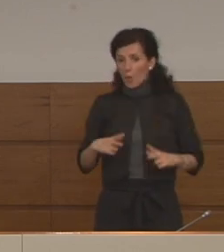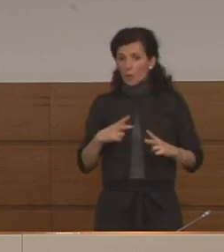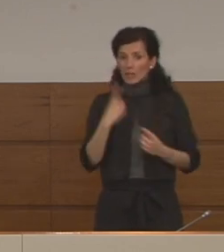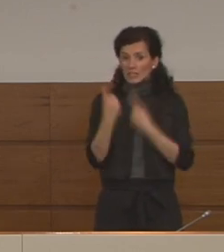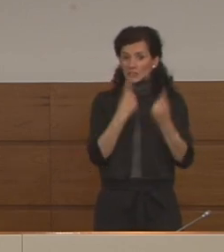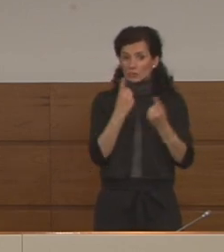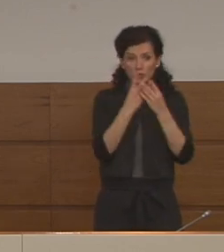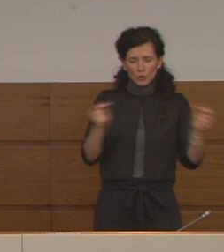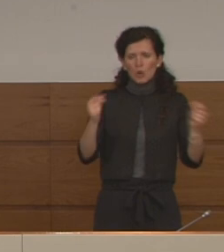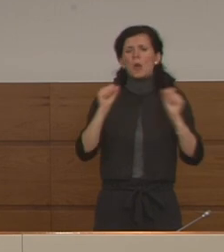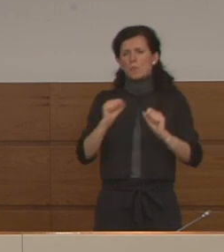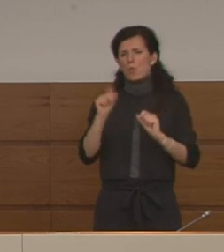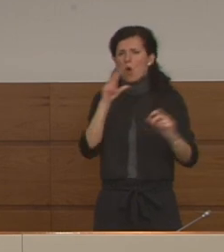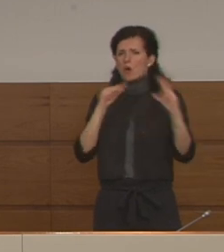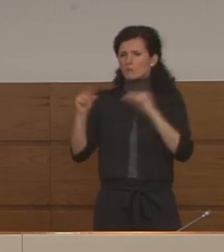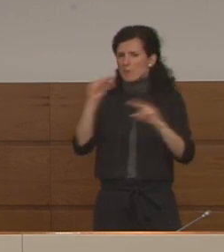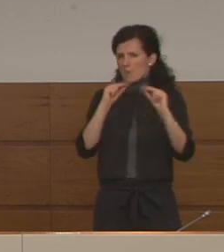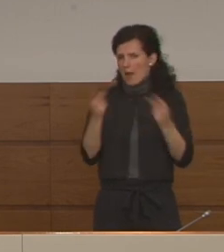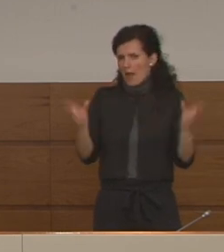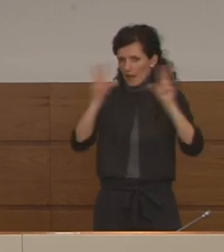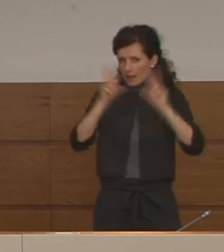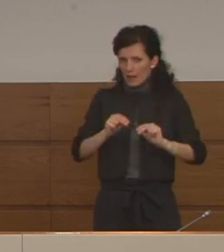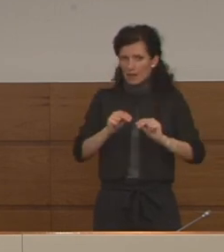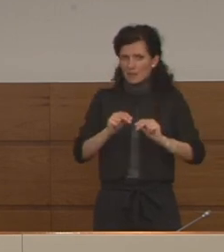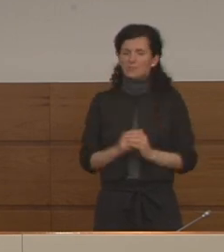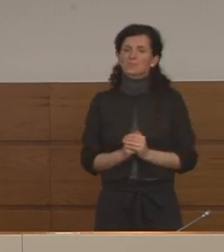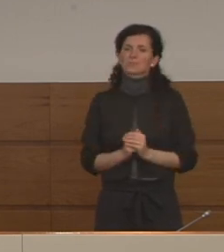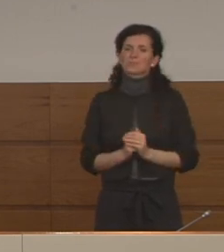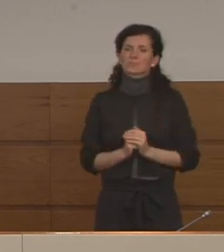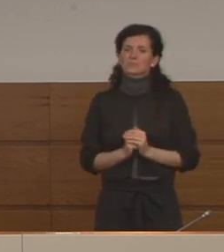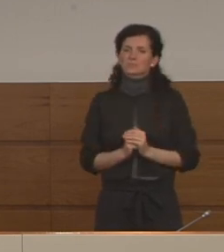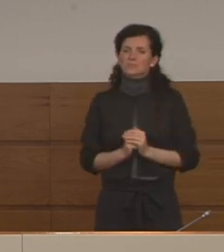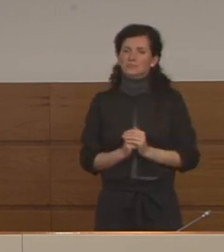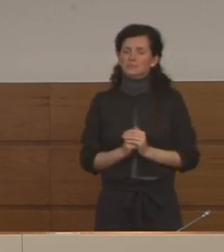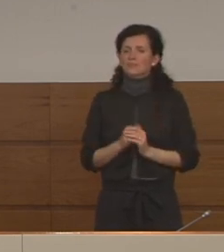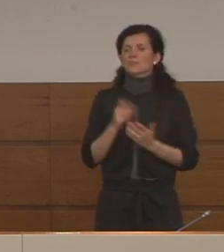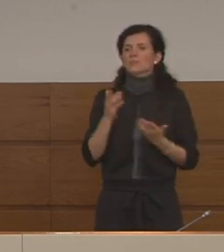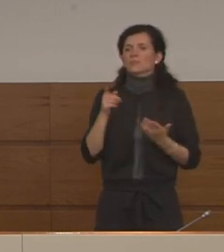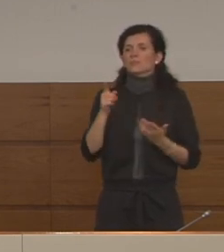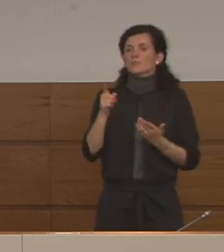Tu mi hai un po' tolto la domanda di bocca e ti ringrazio.